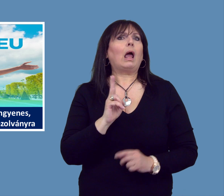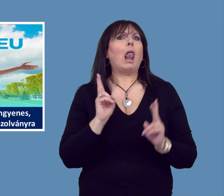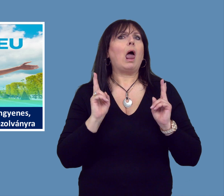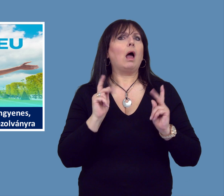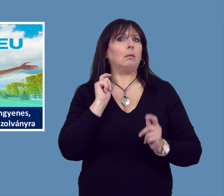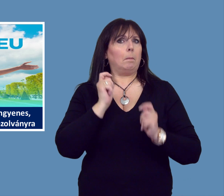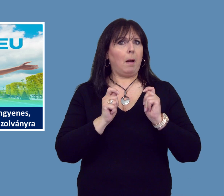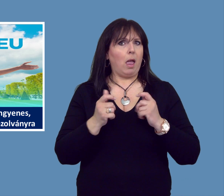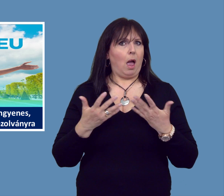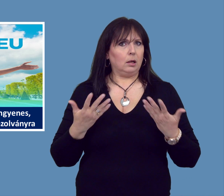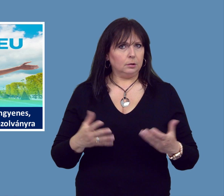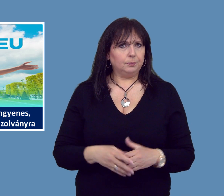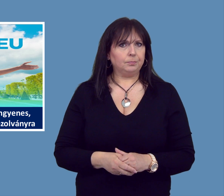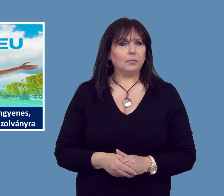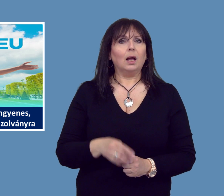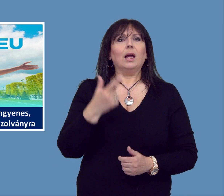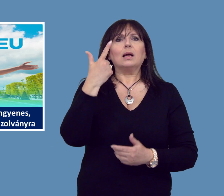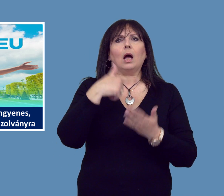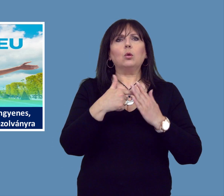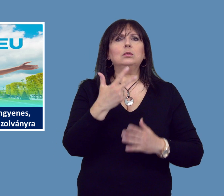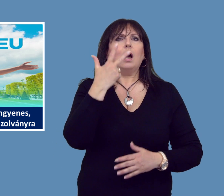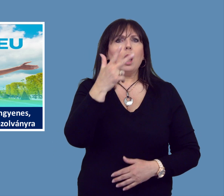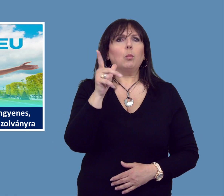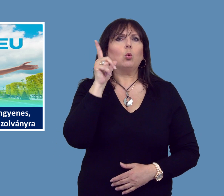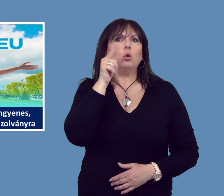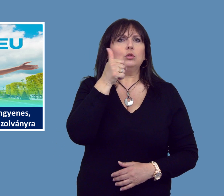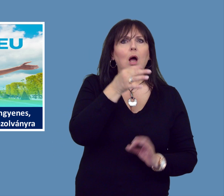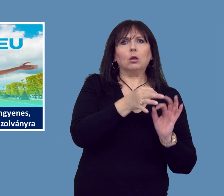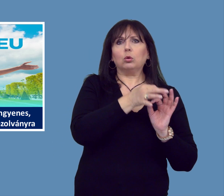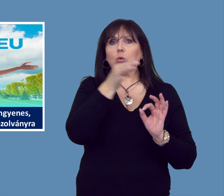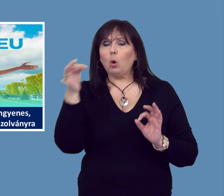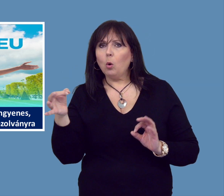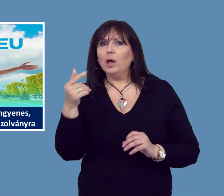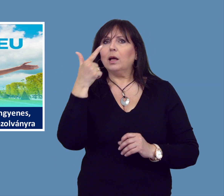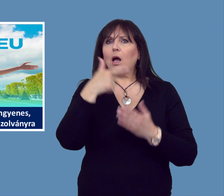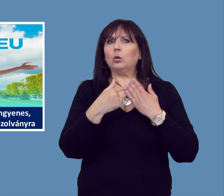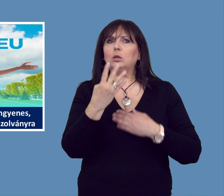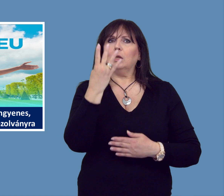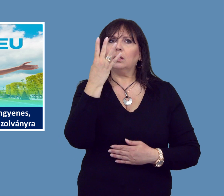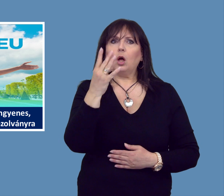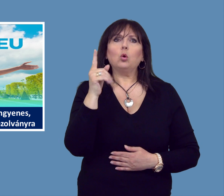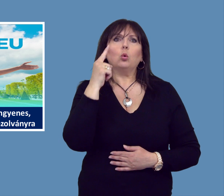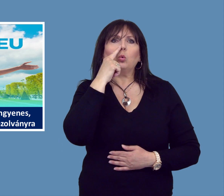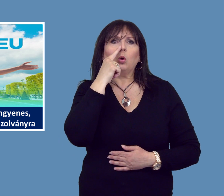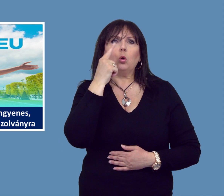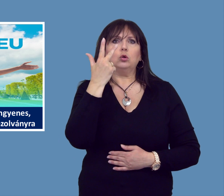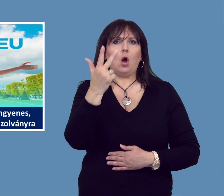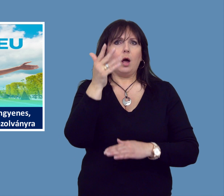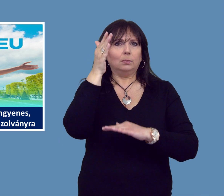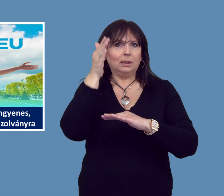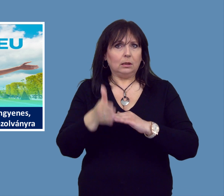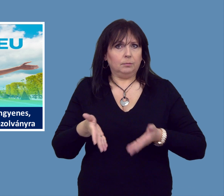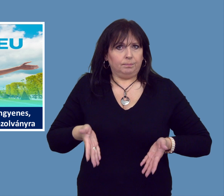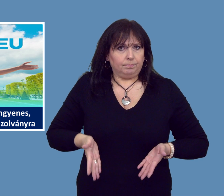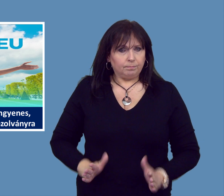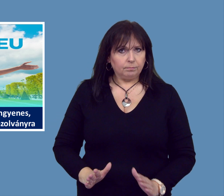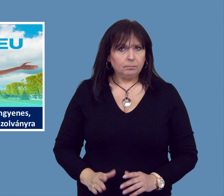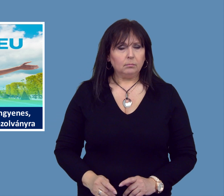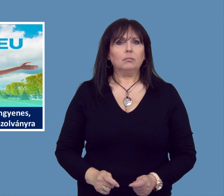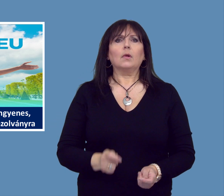Azok a pályázók, akik 2003. július 1. és 2004. június 30. között születtek,